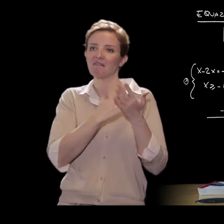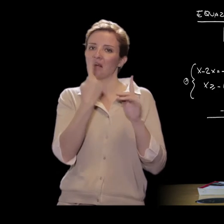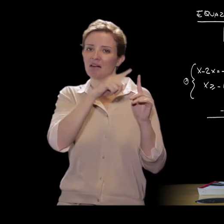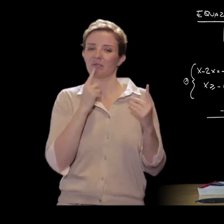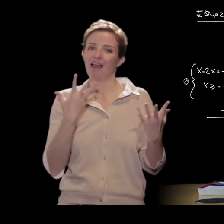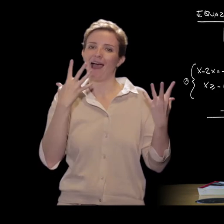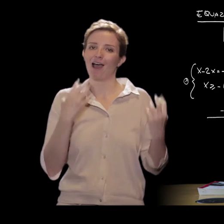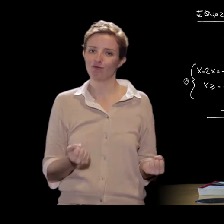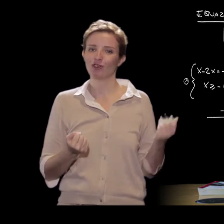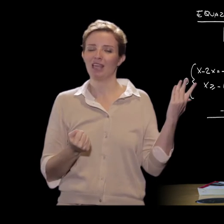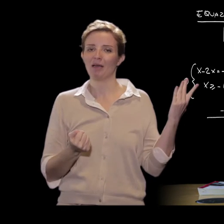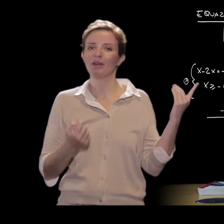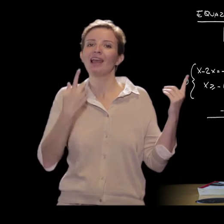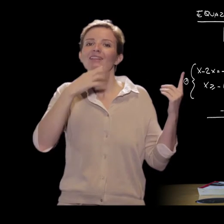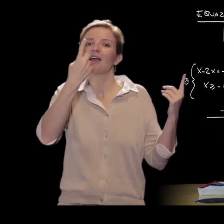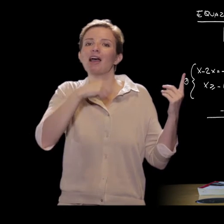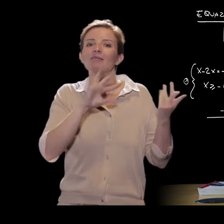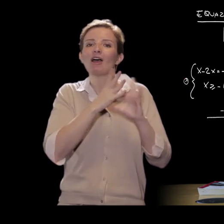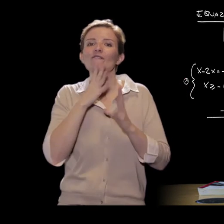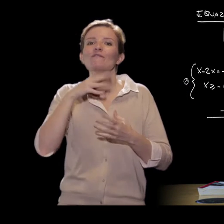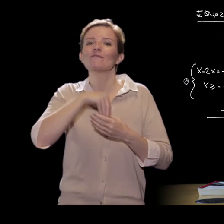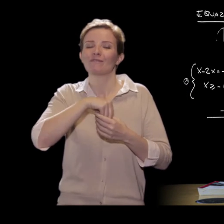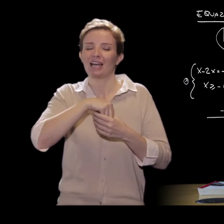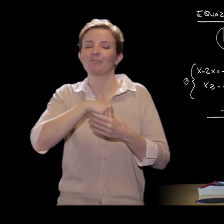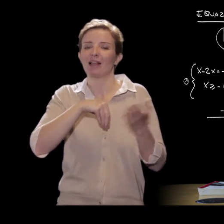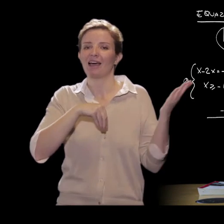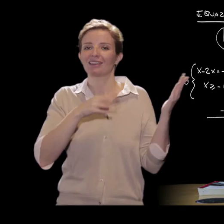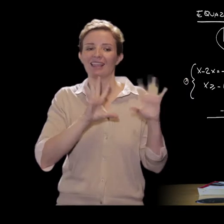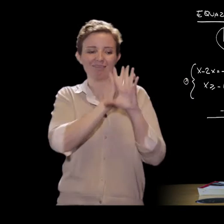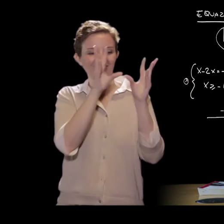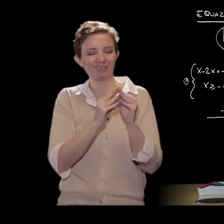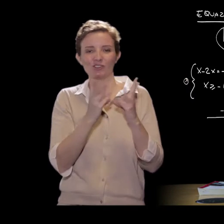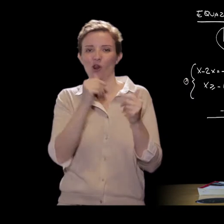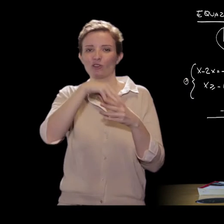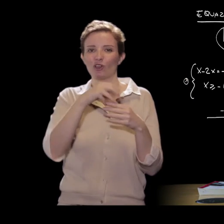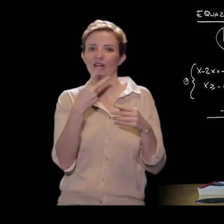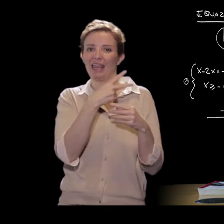Farà parte dell'insieme delle soluzioni dell'equazione con il modulo.